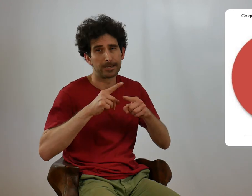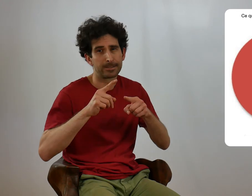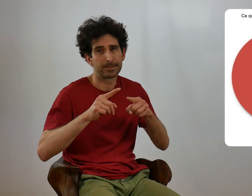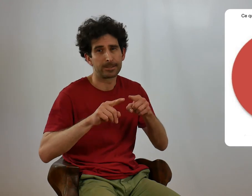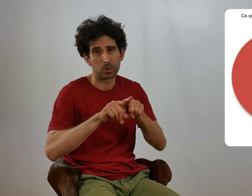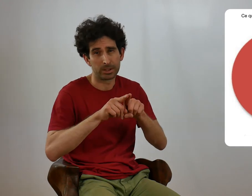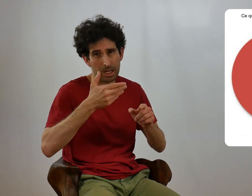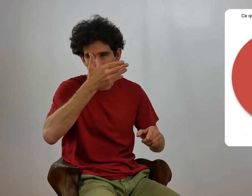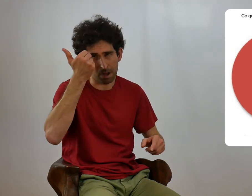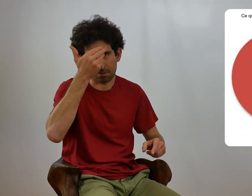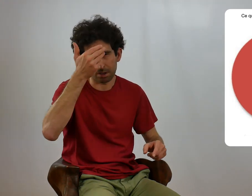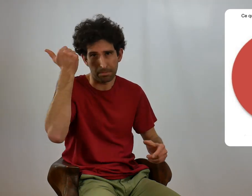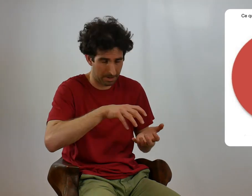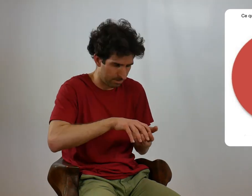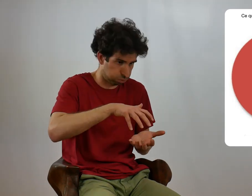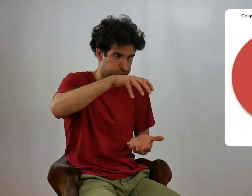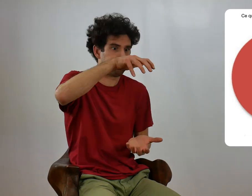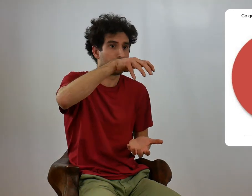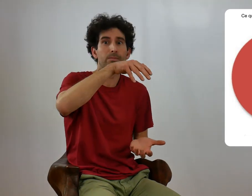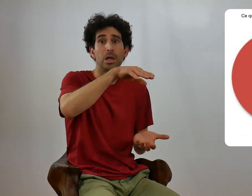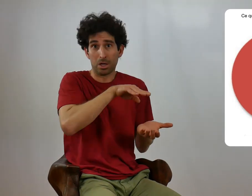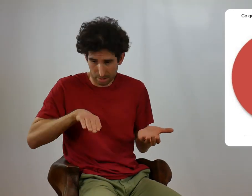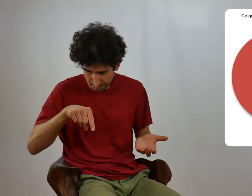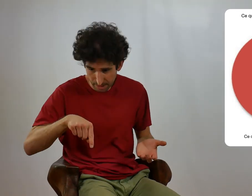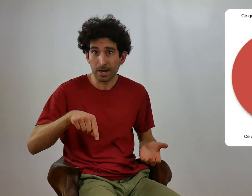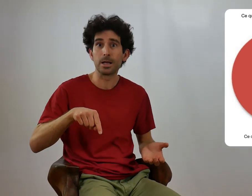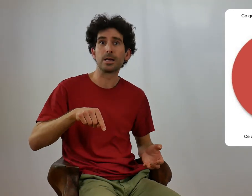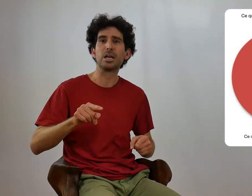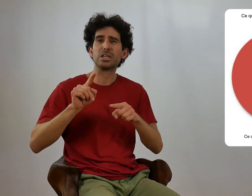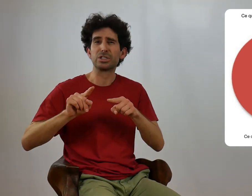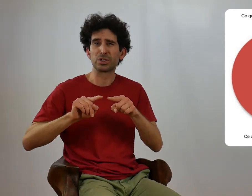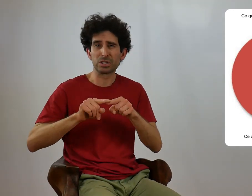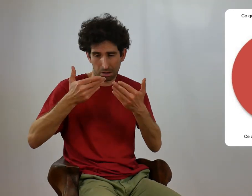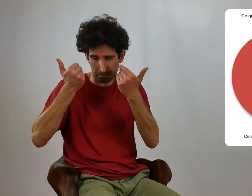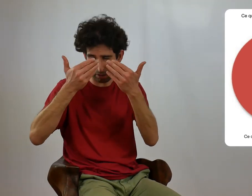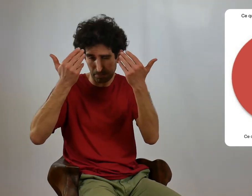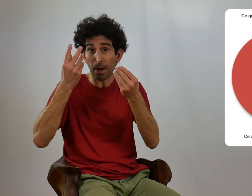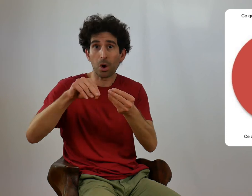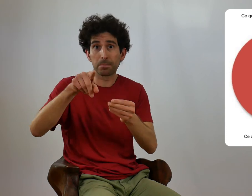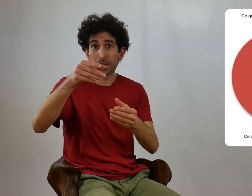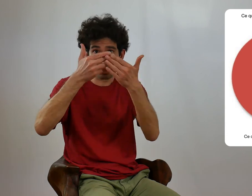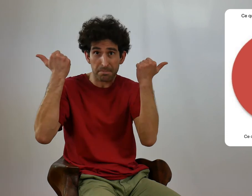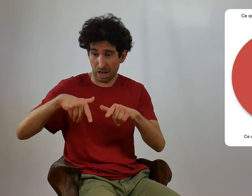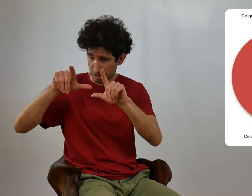qu'il y a des choses que vous ne savez pas et qui augmentent encore plus. En parallèle, les choses que vous ne savez pas et vous ne le savez pas